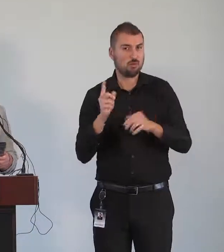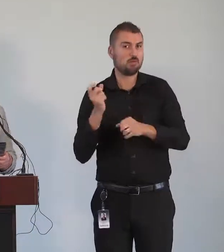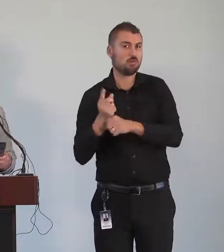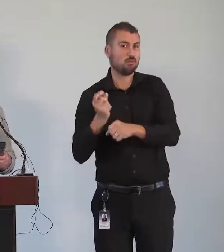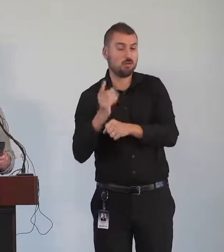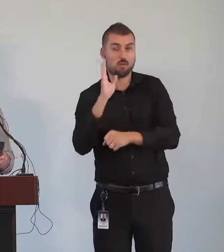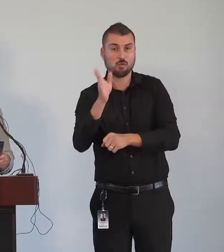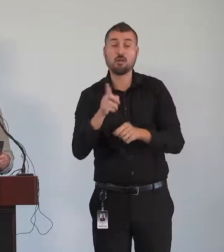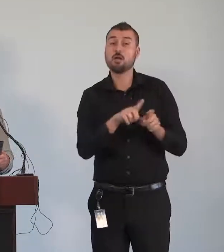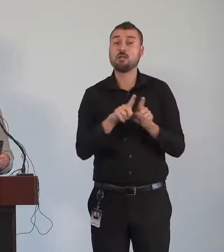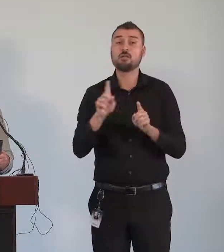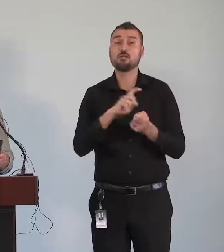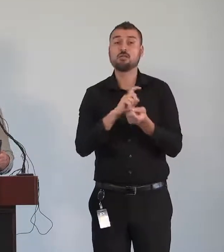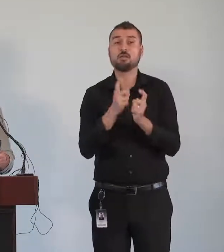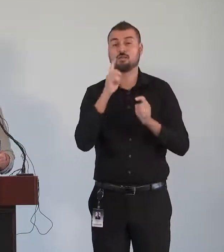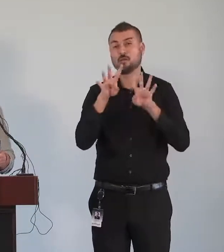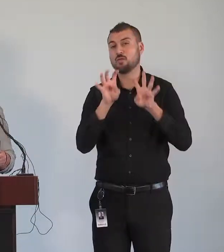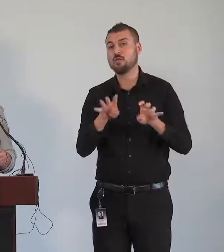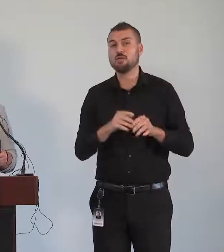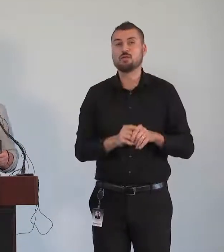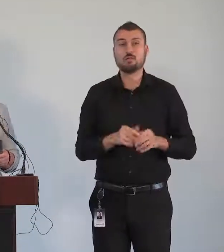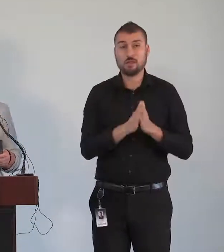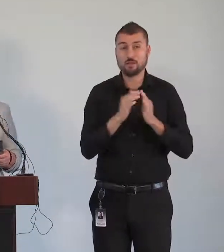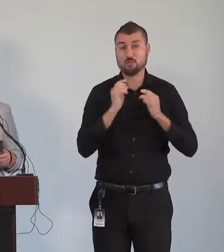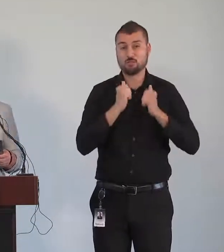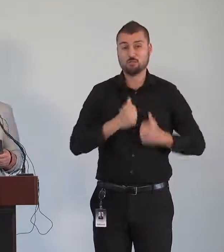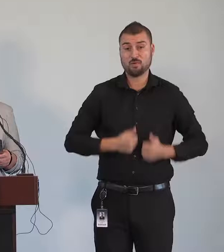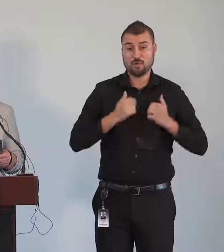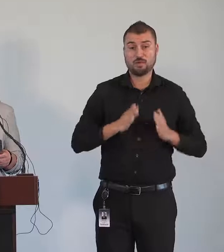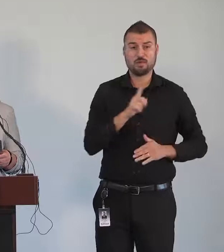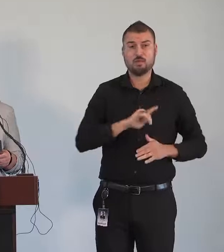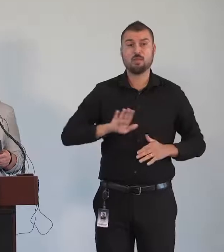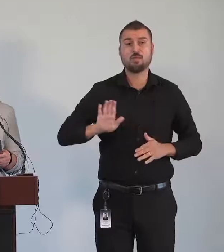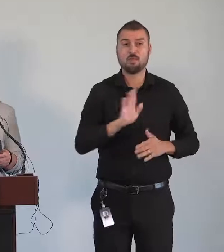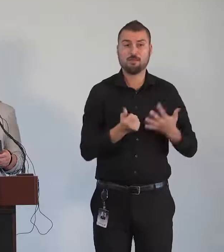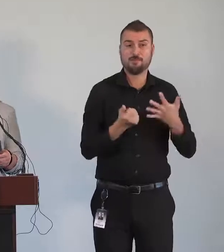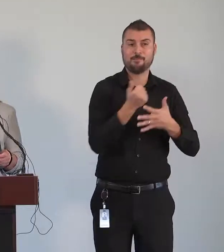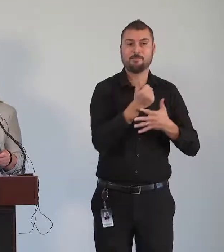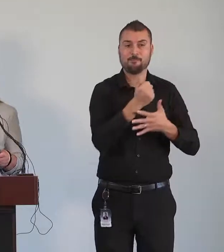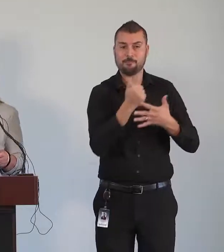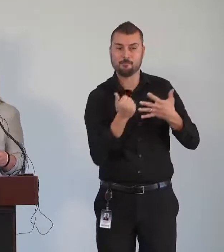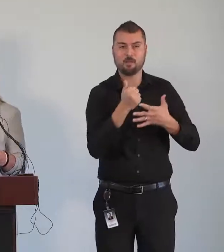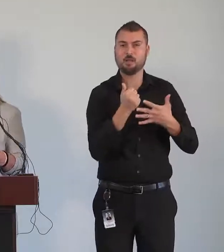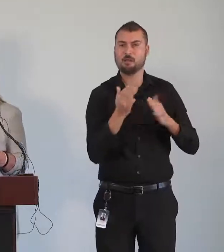a los residentes que clasifiquen sus principales prioridades además de calificar la prestación de servicios